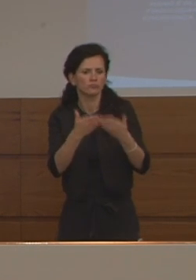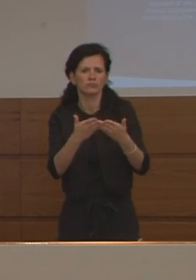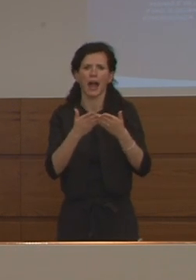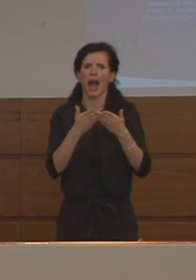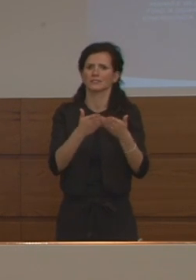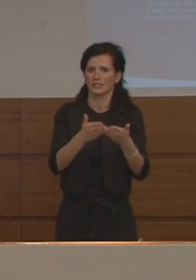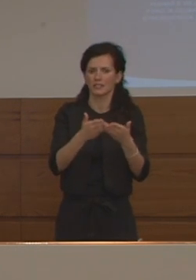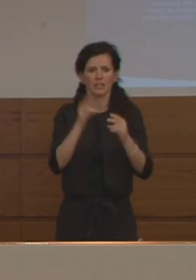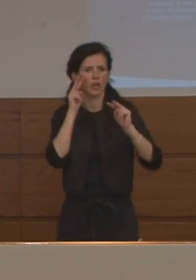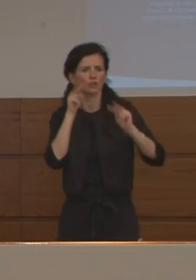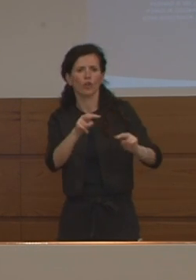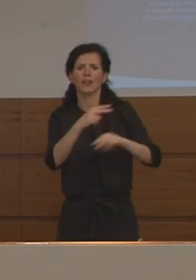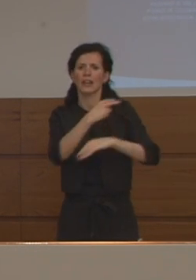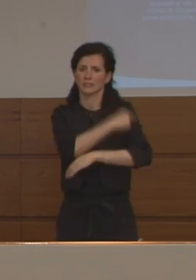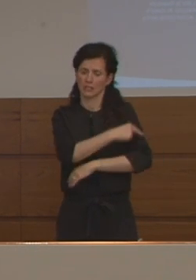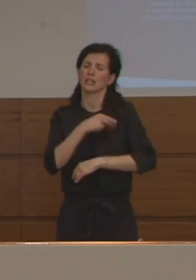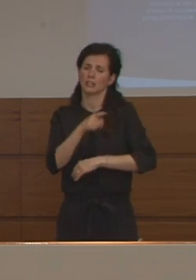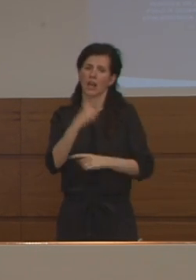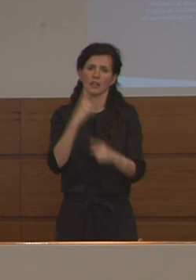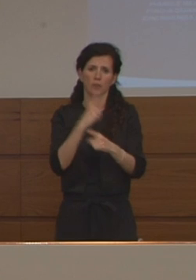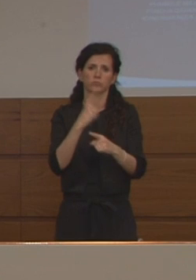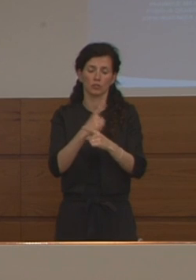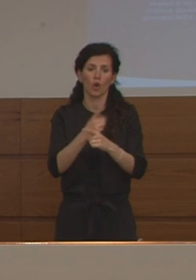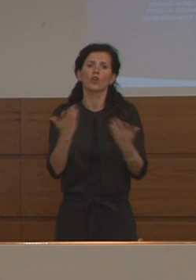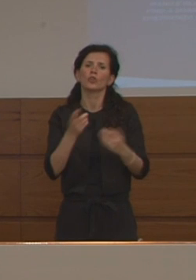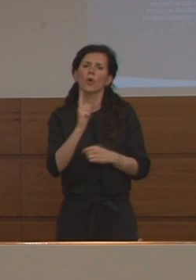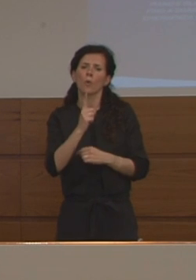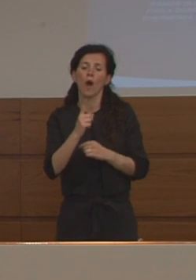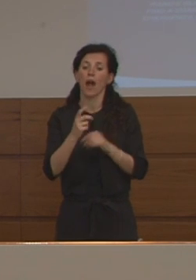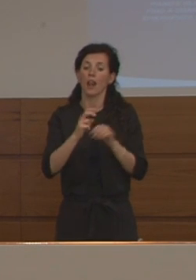sanitaria, quindi la quarantena e l'isolamento. Per questo il Dipartimento